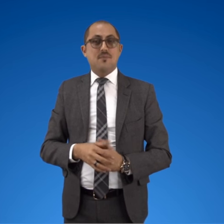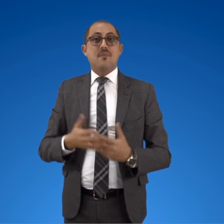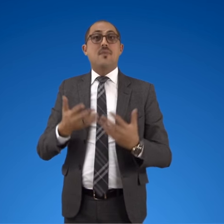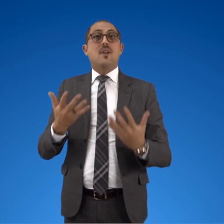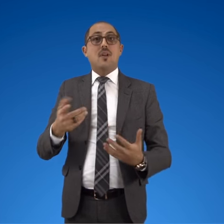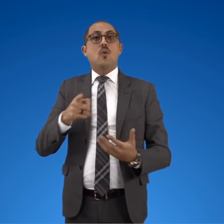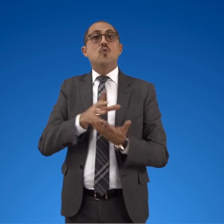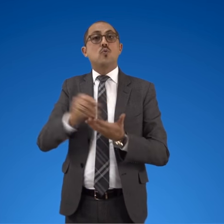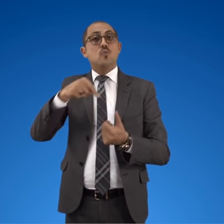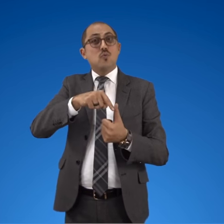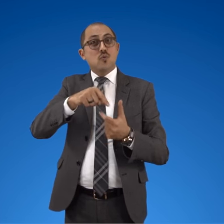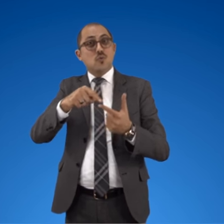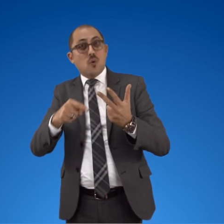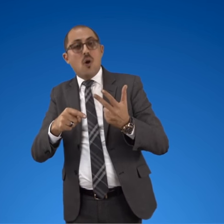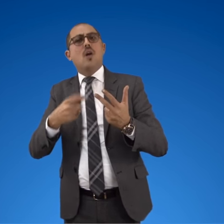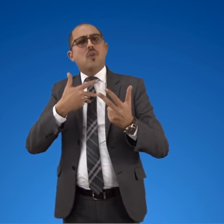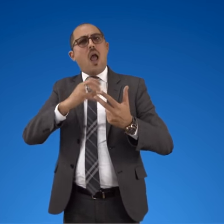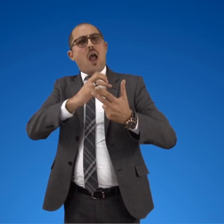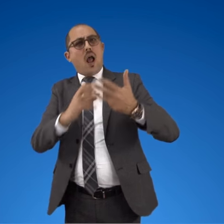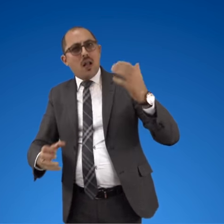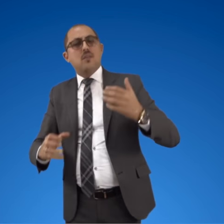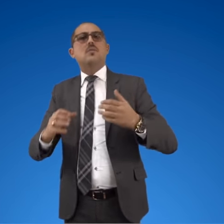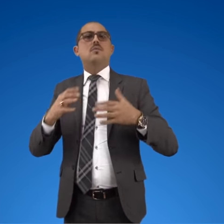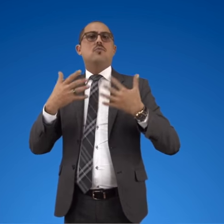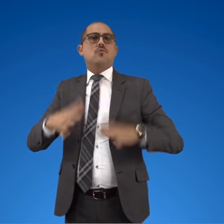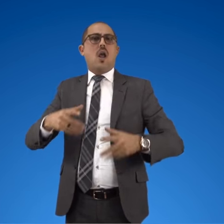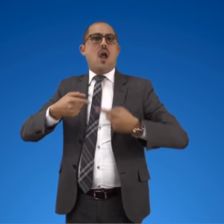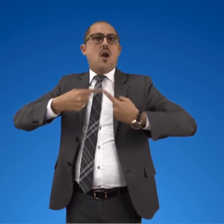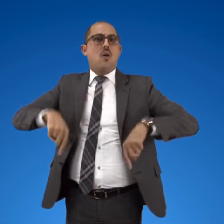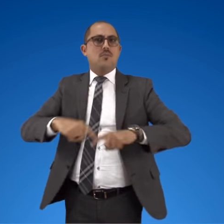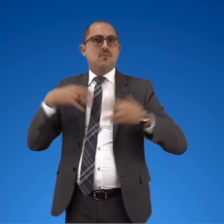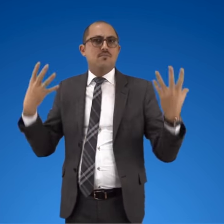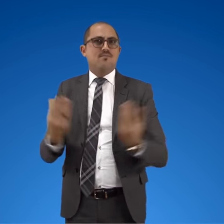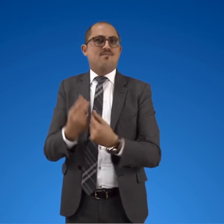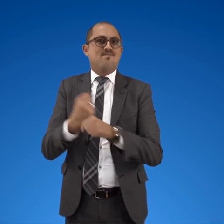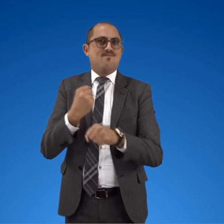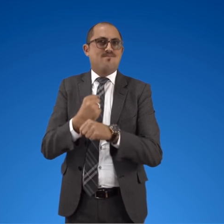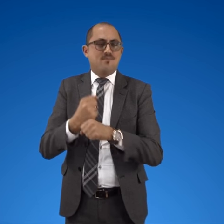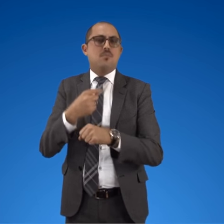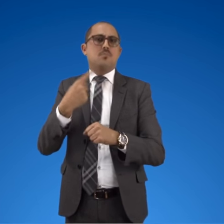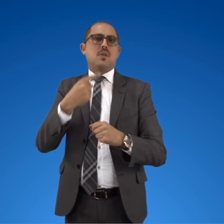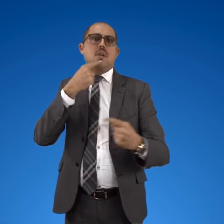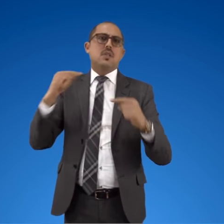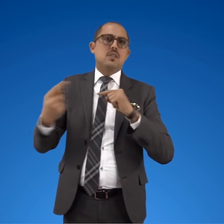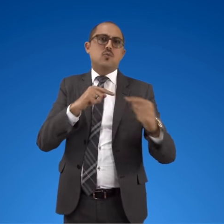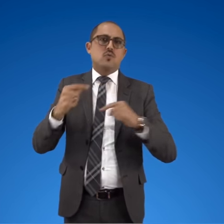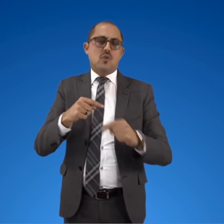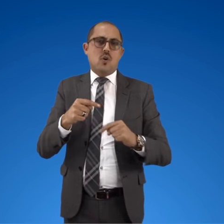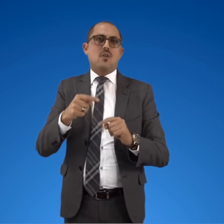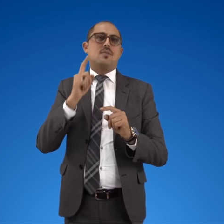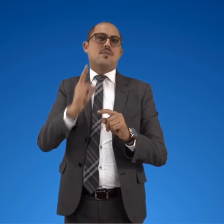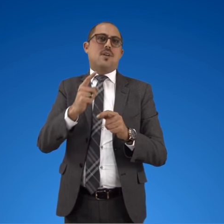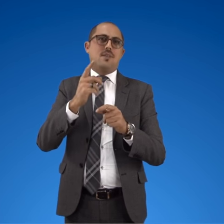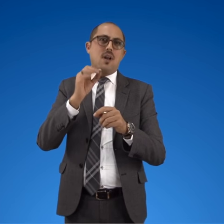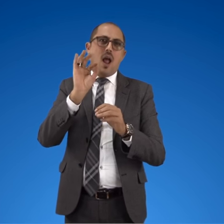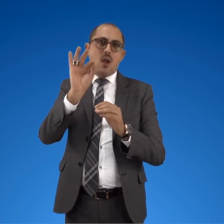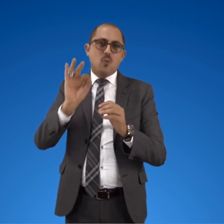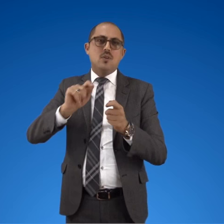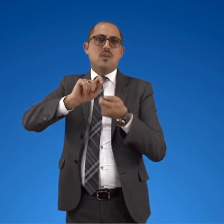Tutto sommato e ci sono anche altri servizi e stiamo lavorando per modificare alcuni